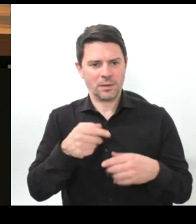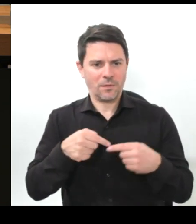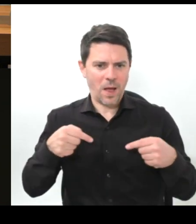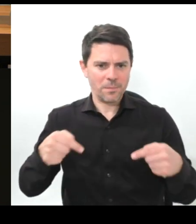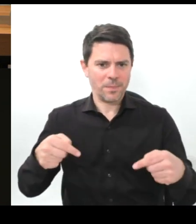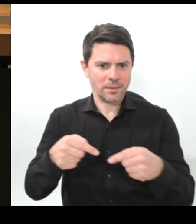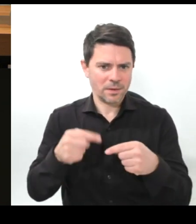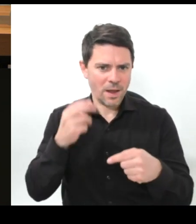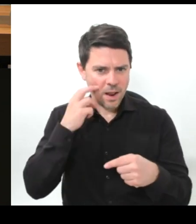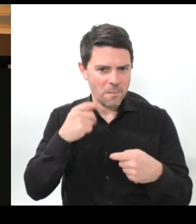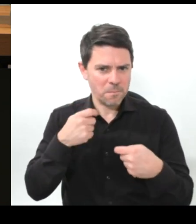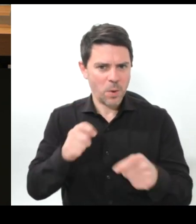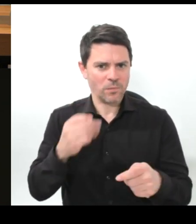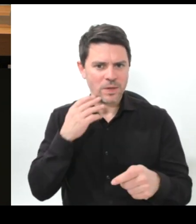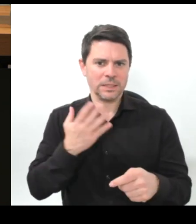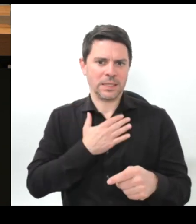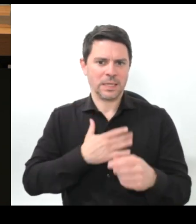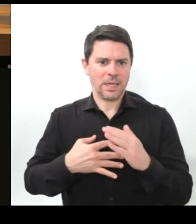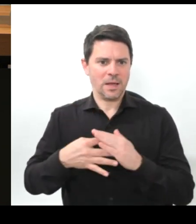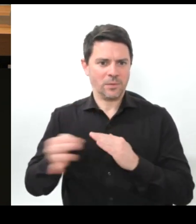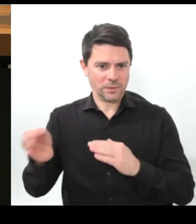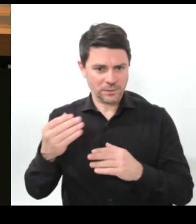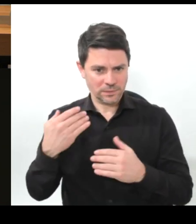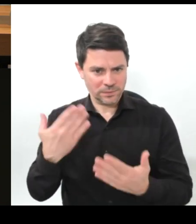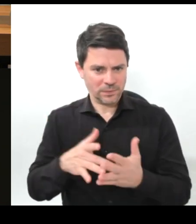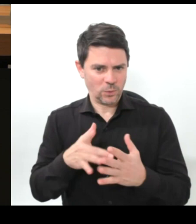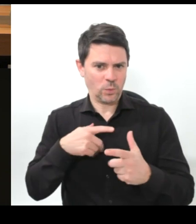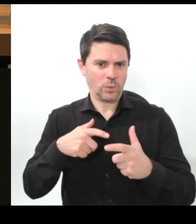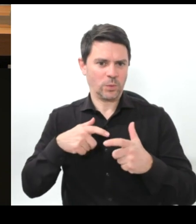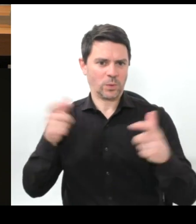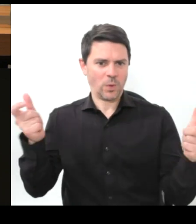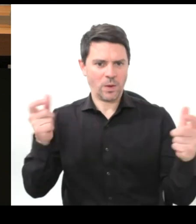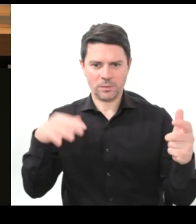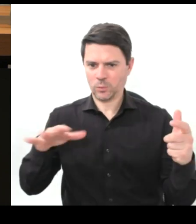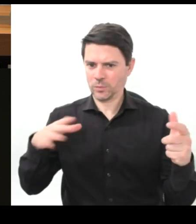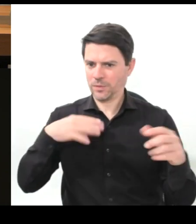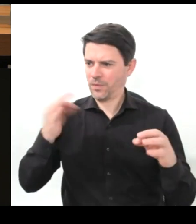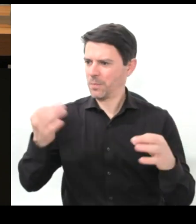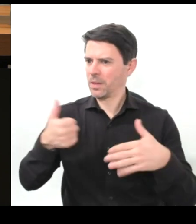wir endlich zügig bauen. Und hier könnten wir wirklich von lernen, von dem allen die